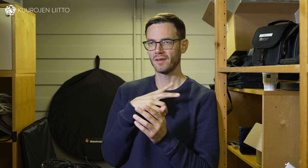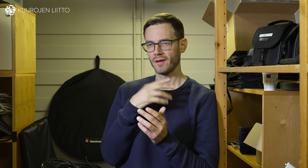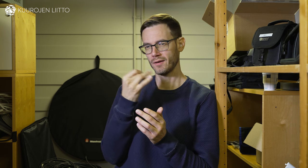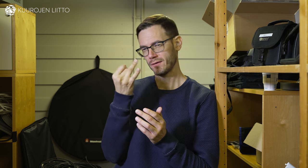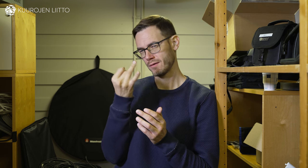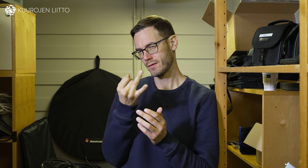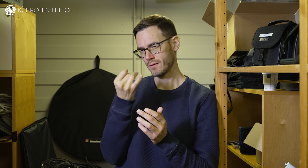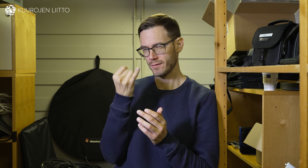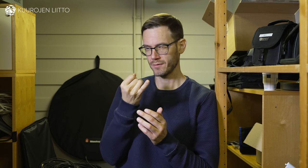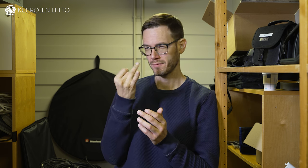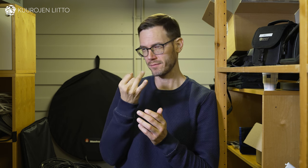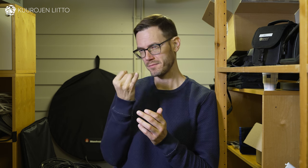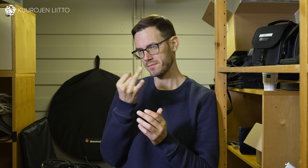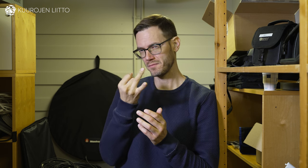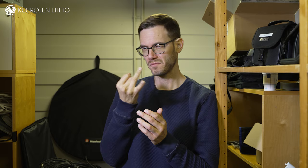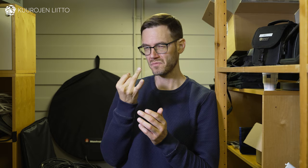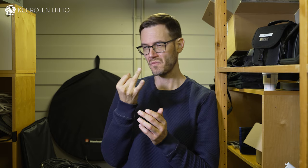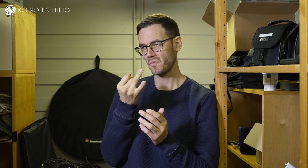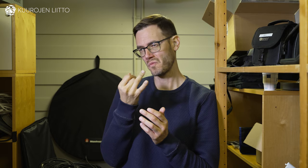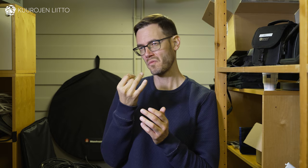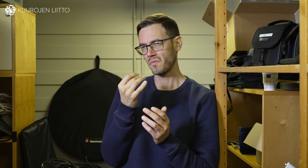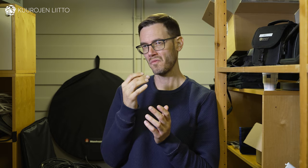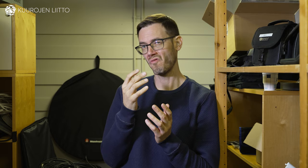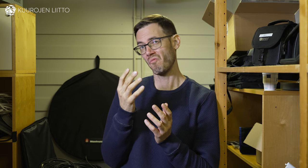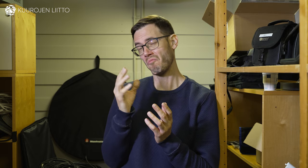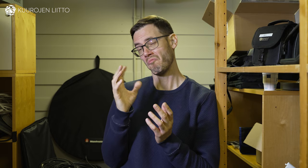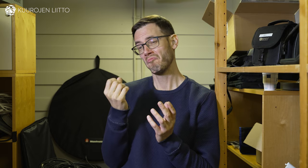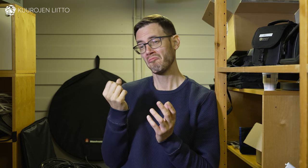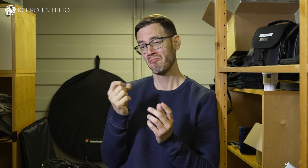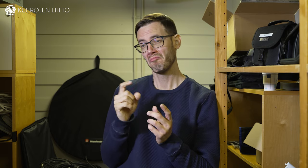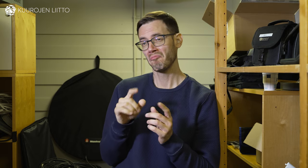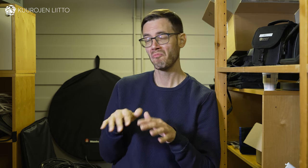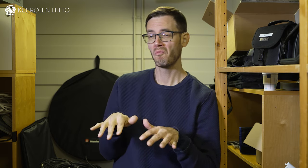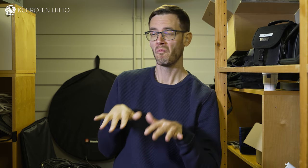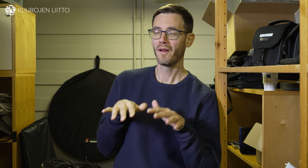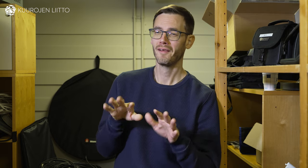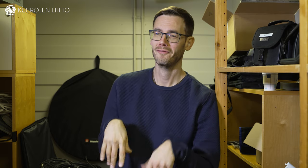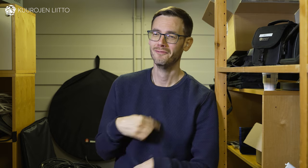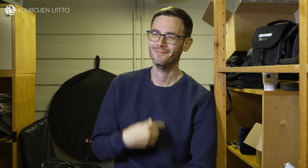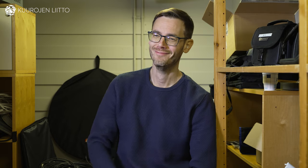jäljelle jää 60-70 videota. On se mahdollista. Tämä yllätti minut.